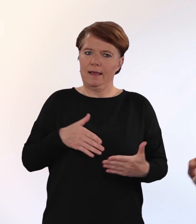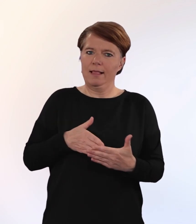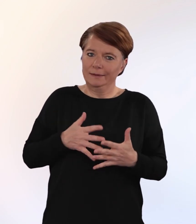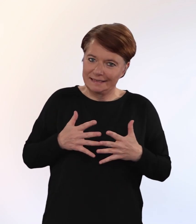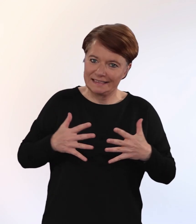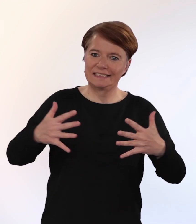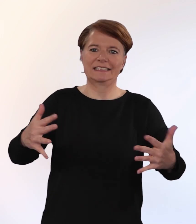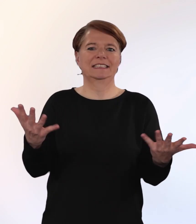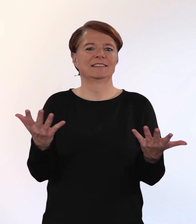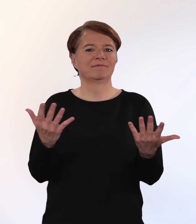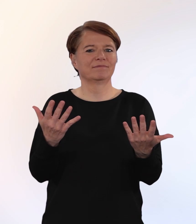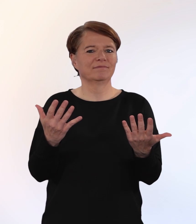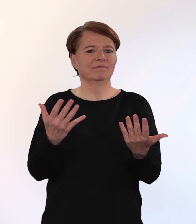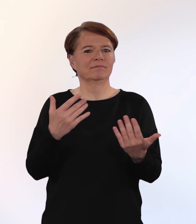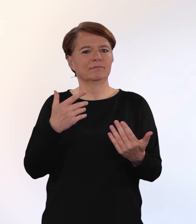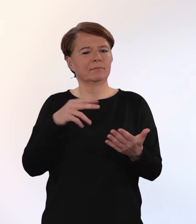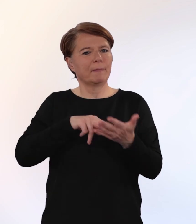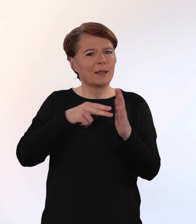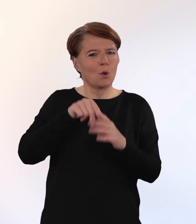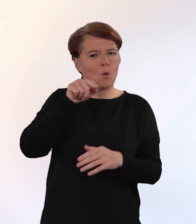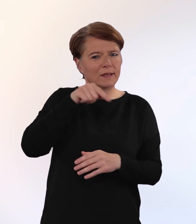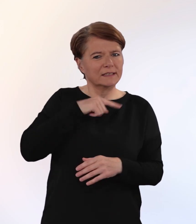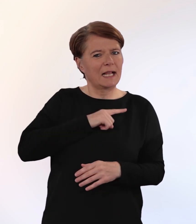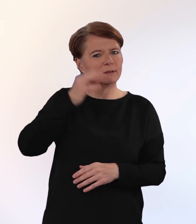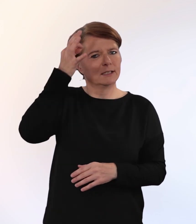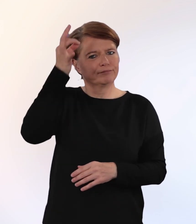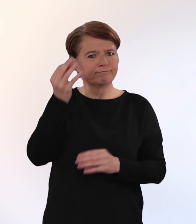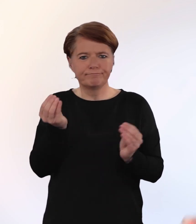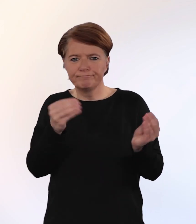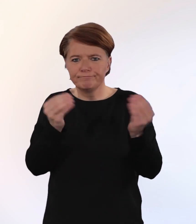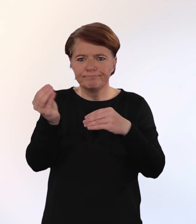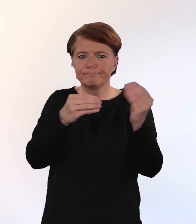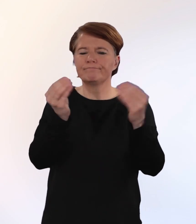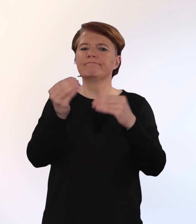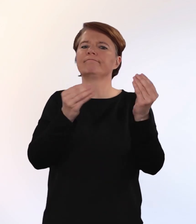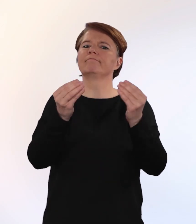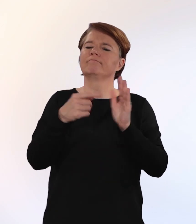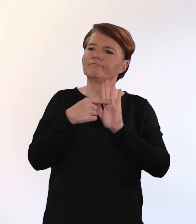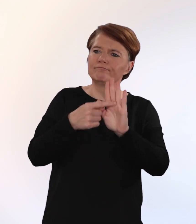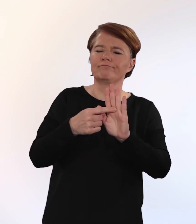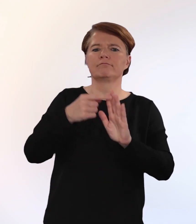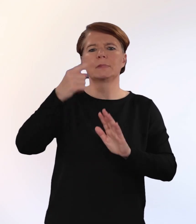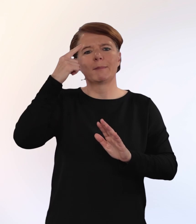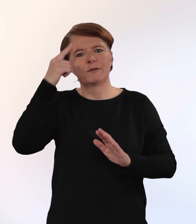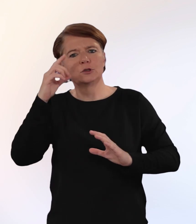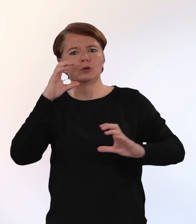Eine Methode, die ich selbst entwickelt habe, wie ich quasi mit Bewusstsein die Kommunikation